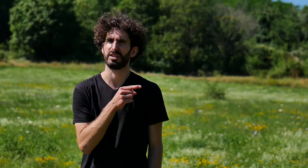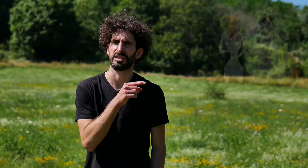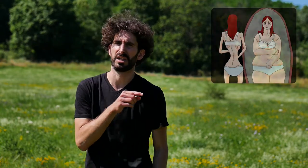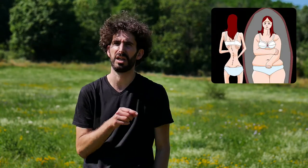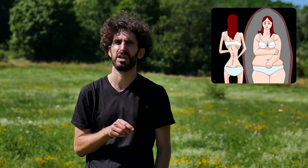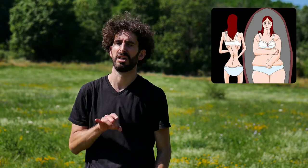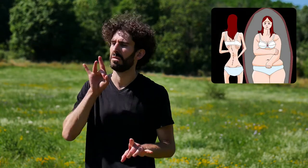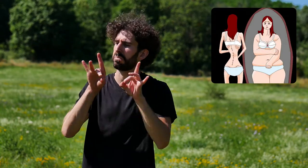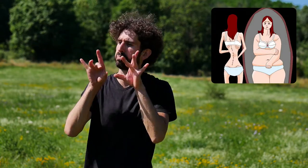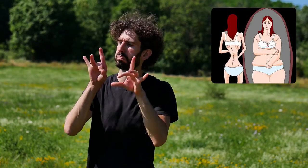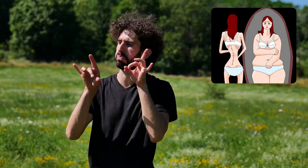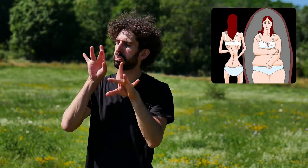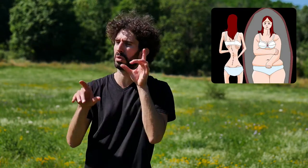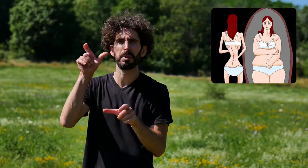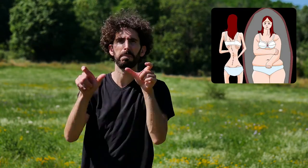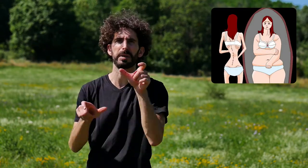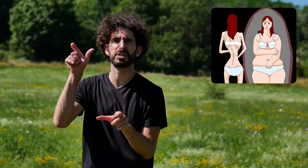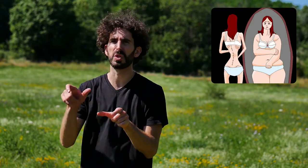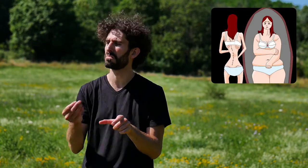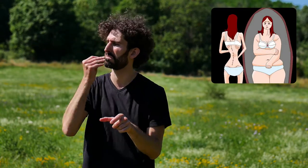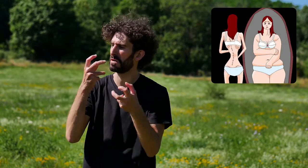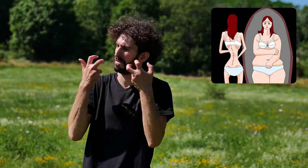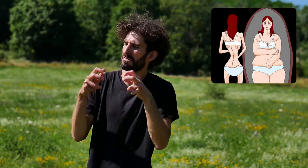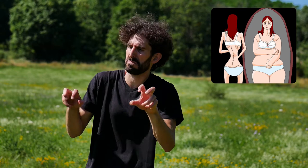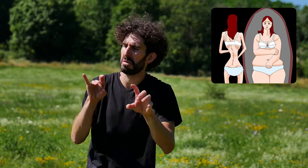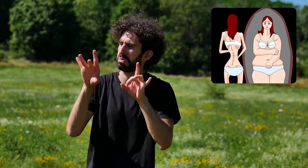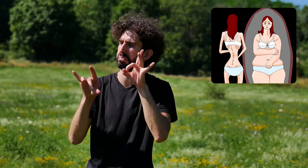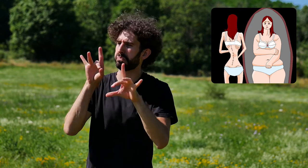C'est l'anorexie. Un refus de manger.